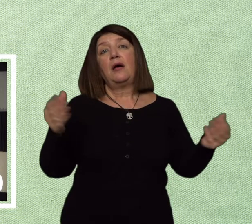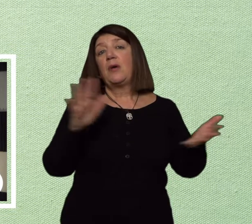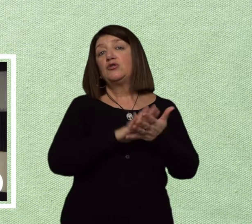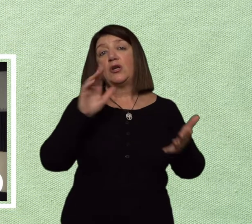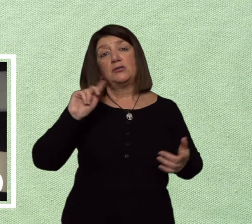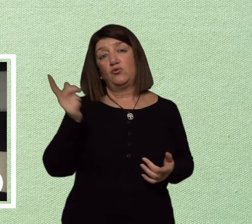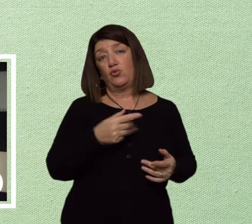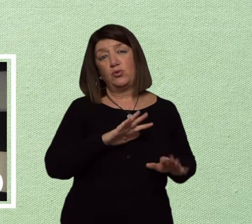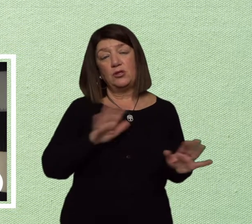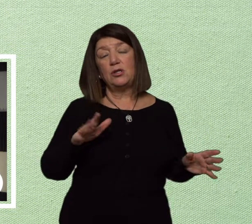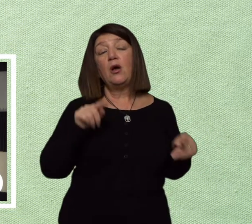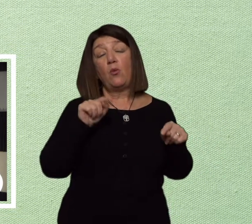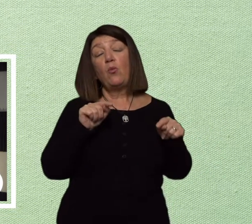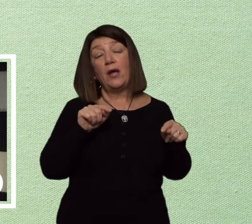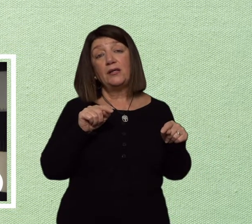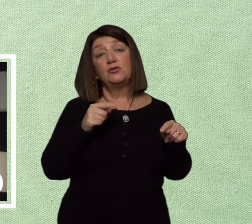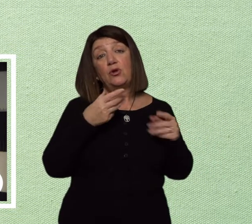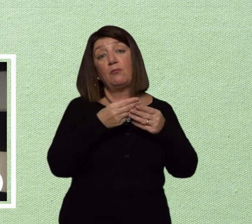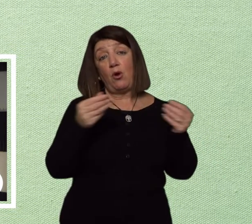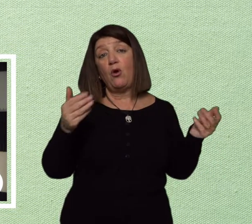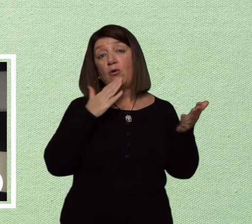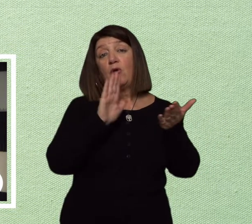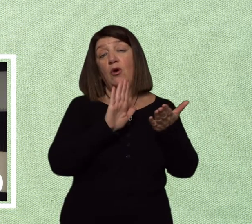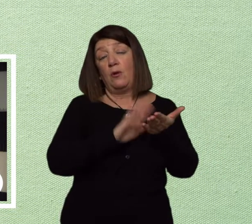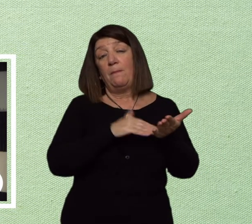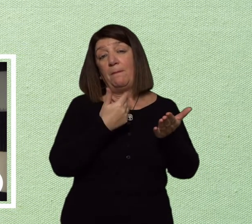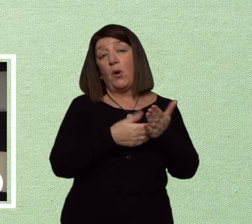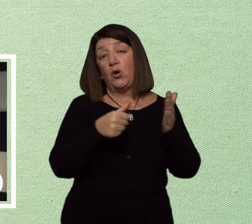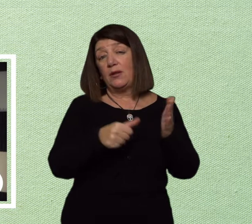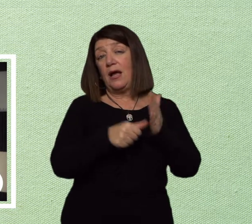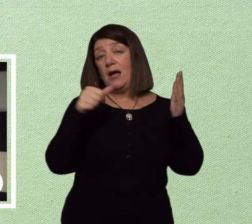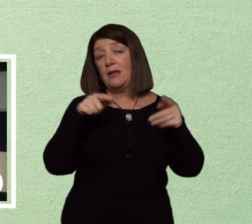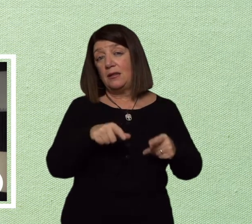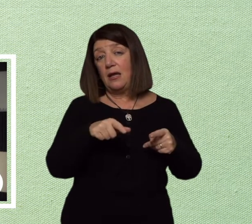quindi anche questo è molto importante e anche su questo passa anche la prevenzione delle malattie